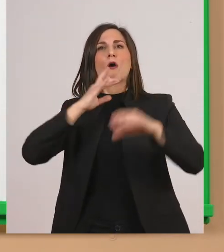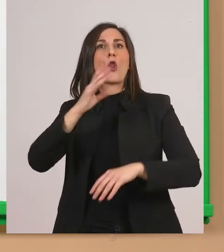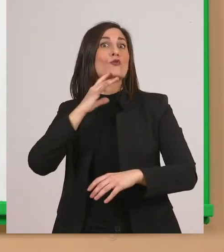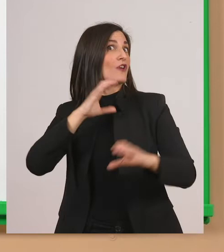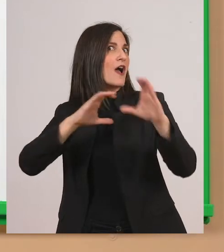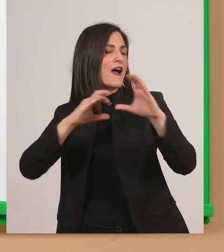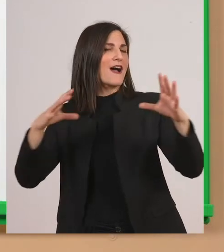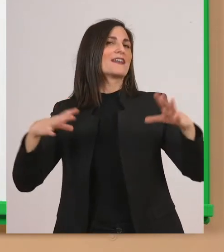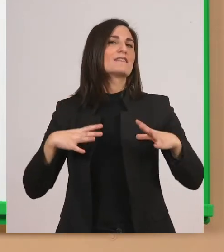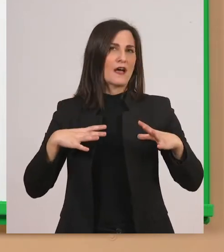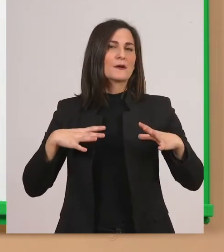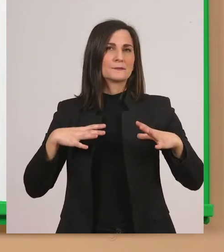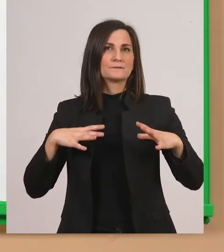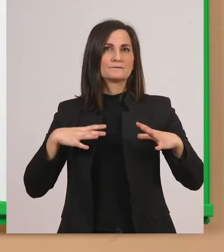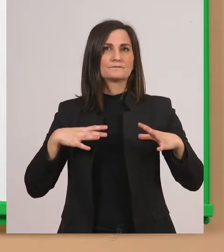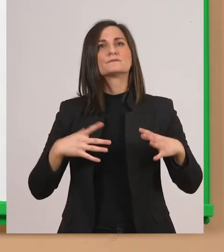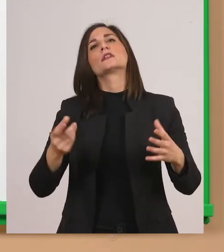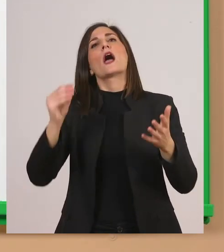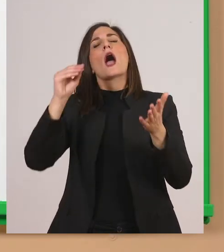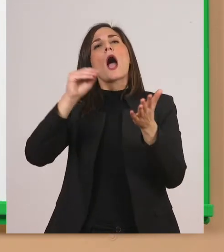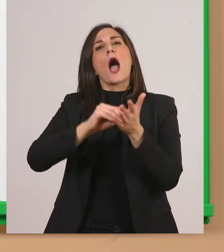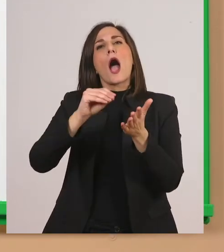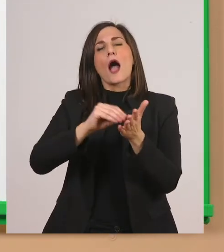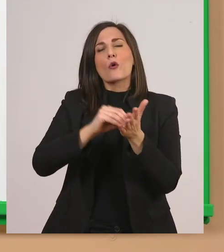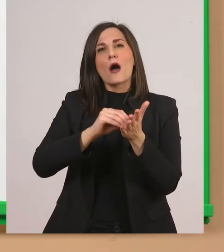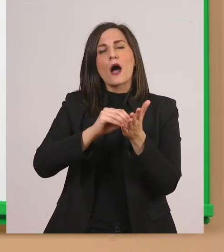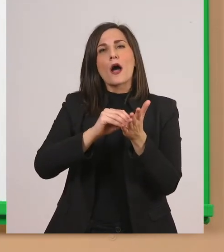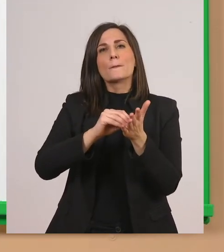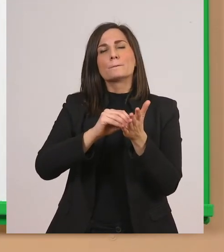Και πολύ βασικό. Και γνωρίζω...